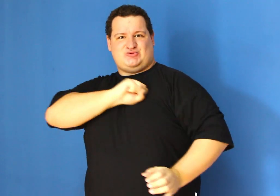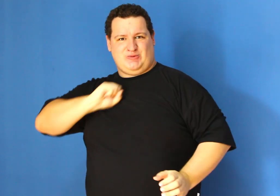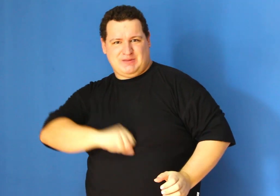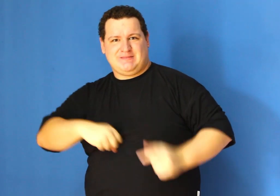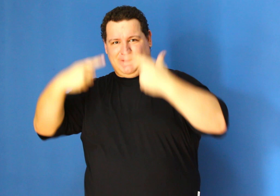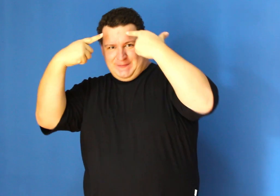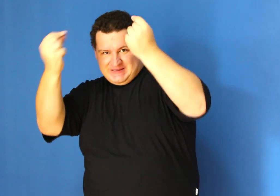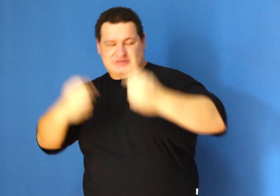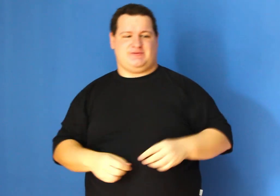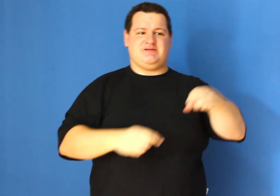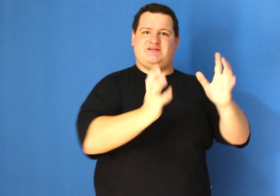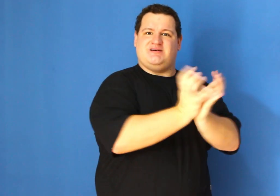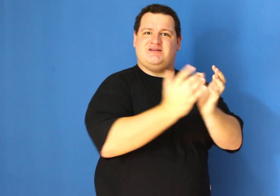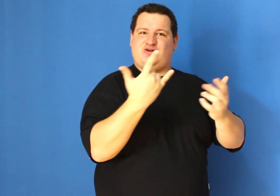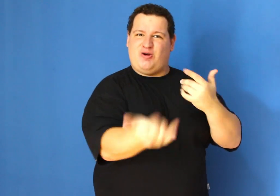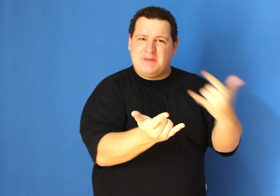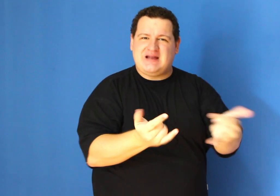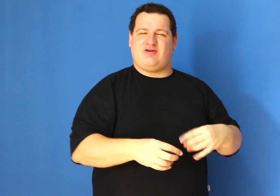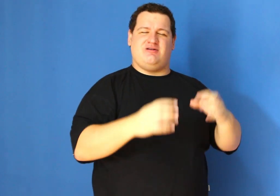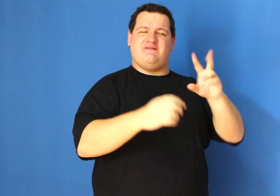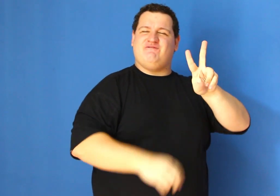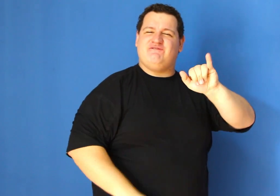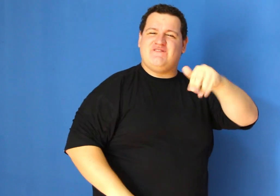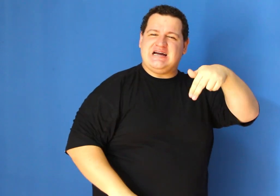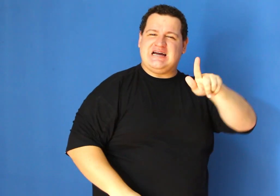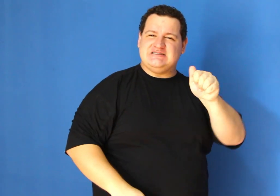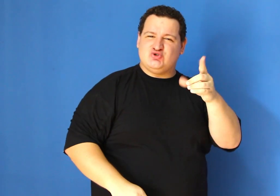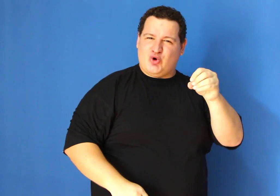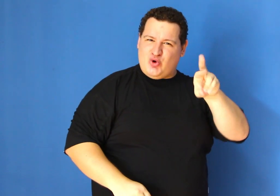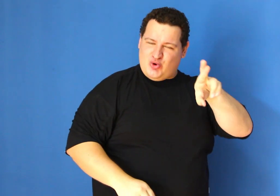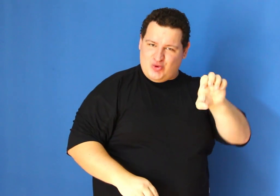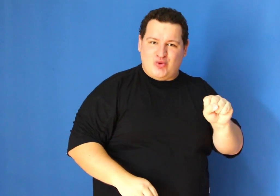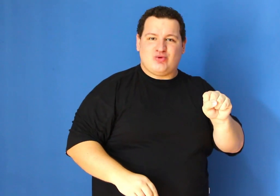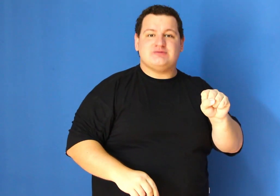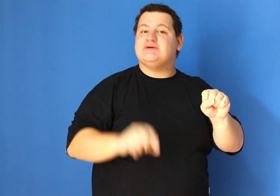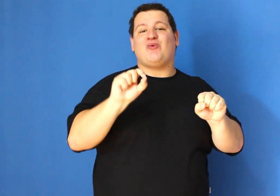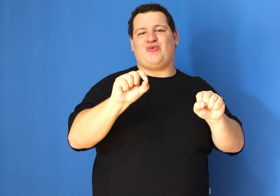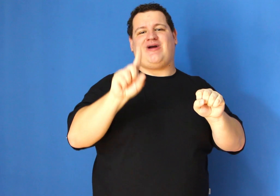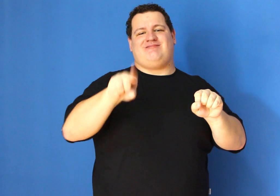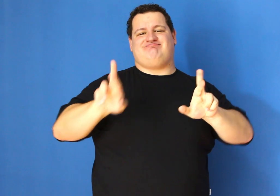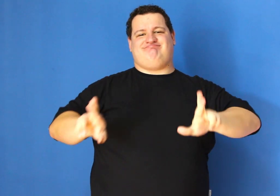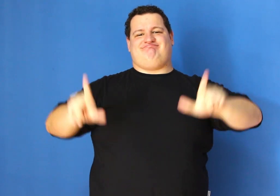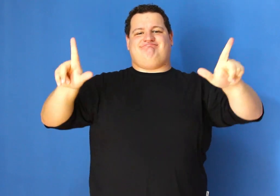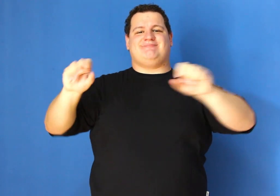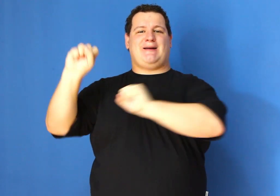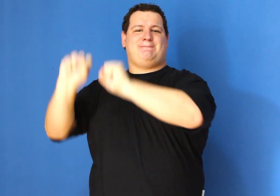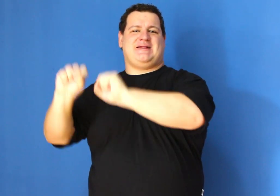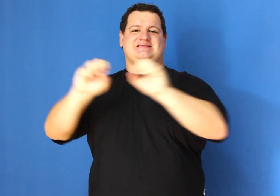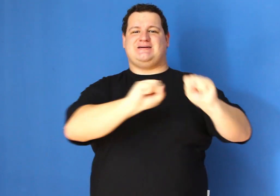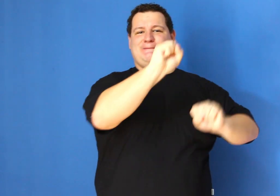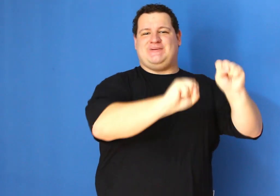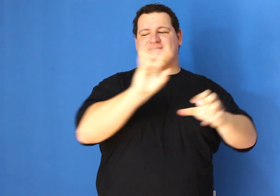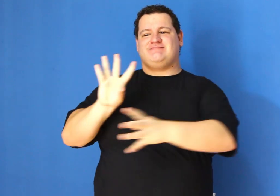Superman e Batman e Homem-Aranha e Vingadores são de duas editoras diferentes.